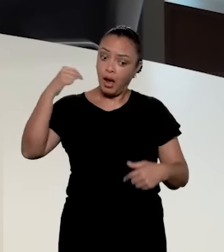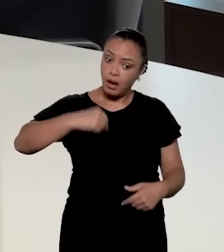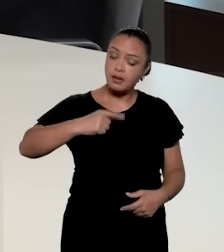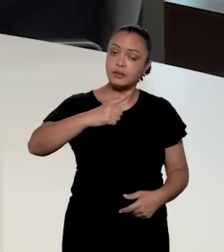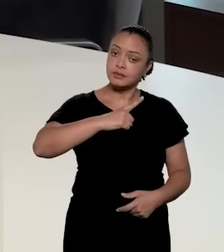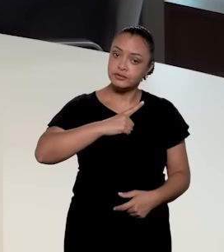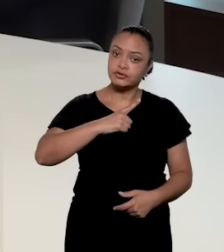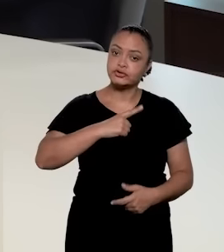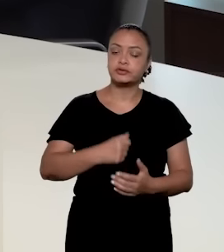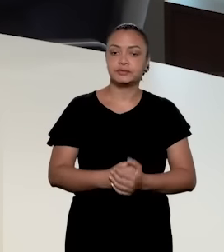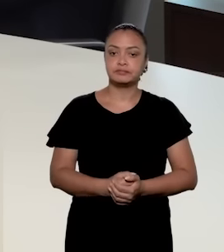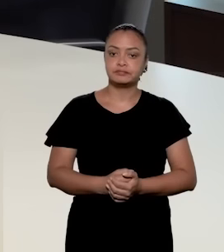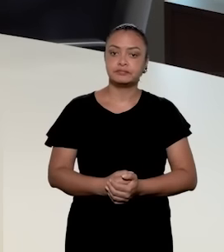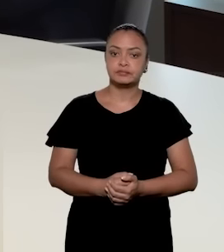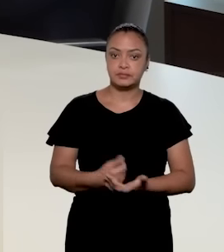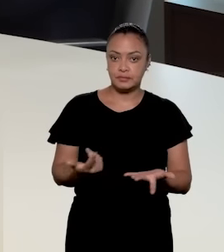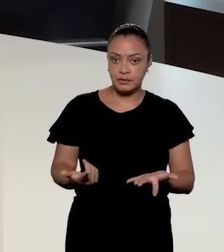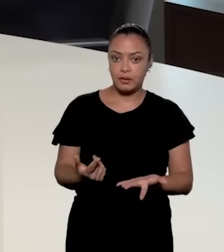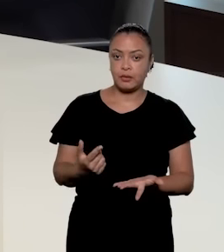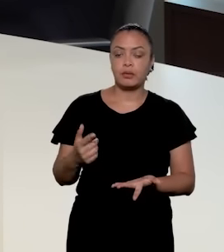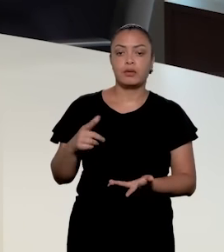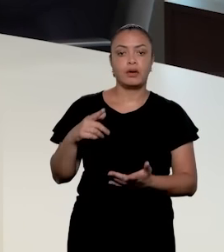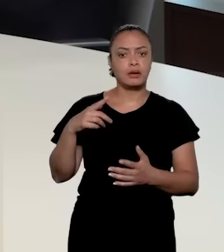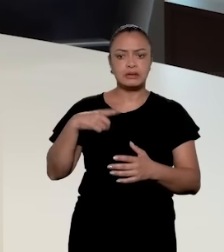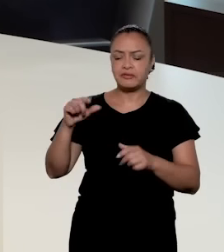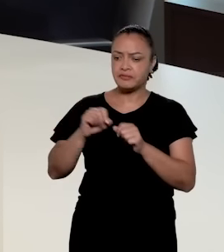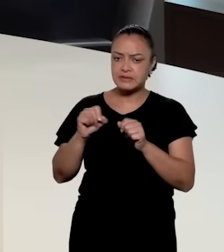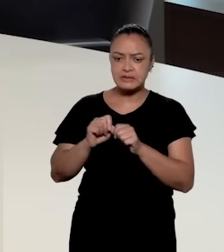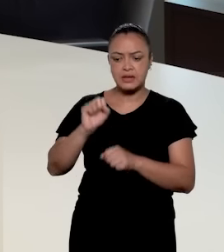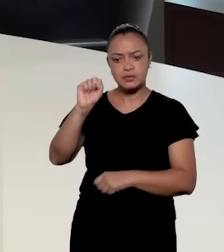Tivemos! E aí como esses gaúchos fizeram e depois Catarina, paranaense,